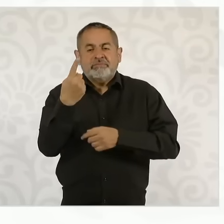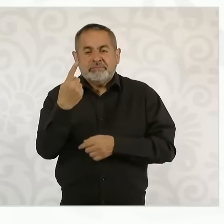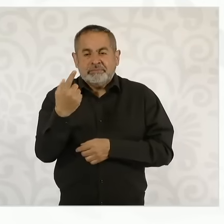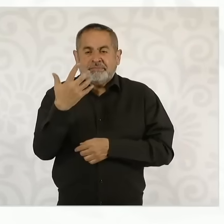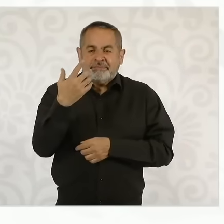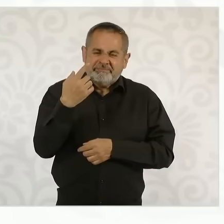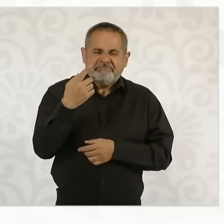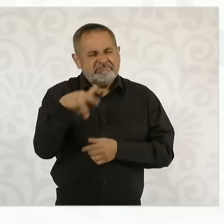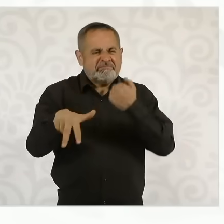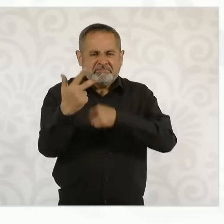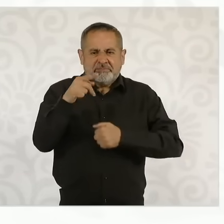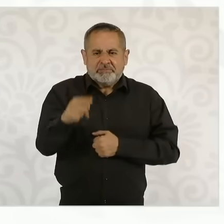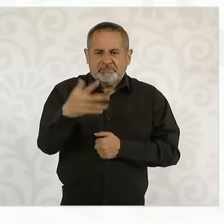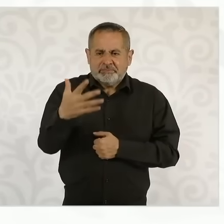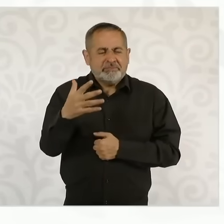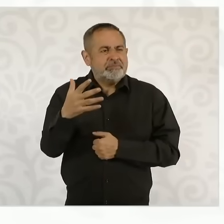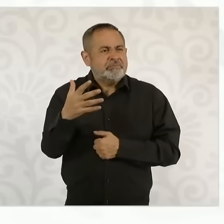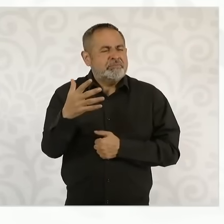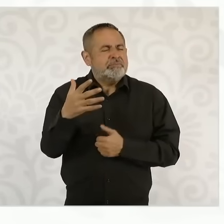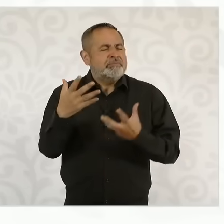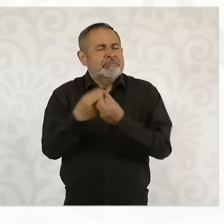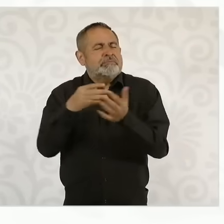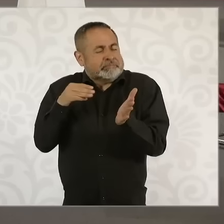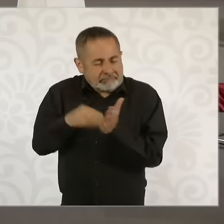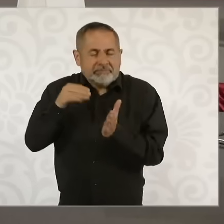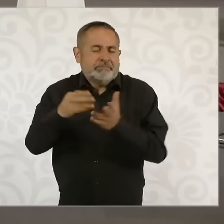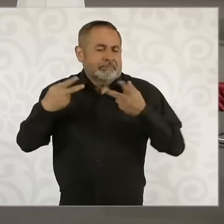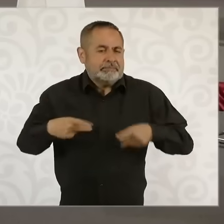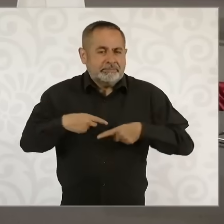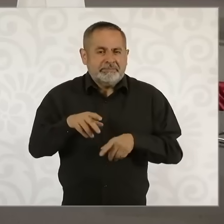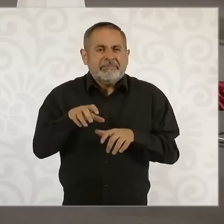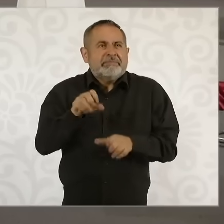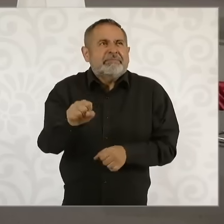considerando que andemos llegando cerca de los 18,000 de ellos. También es importante destacar